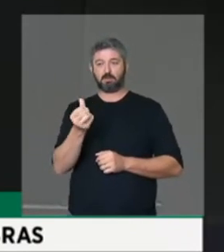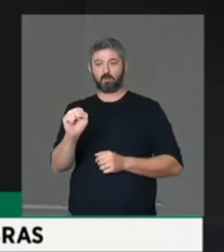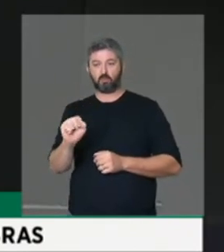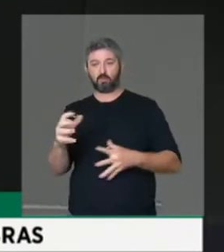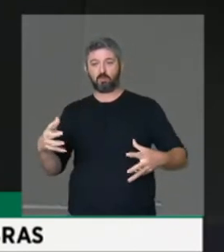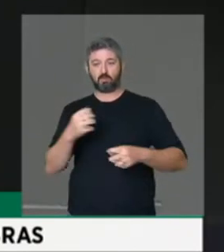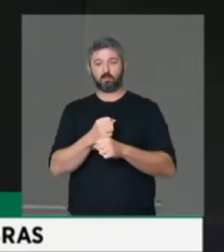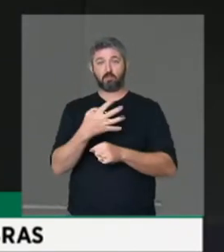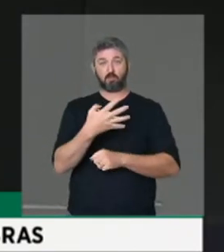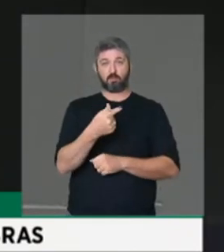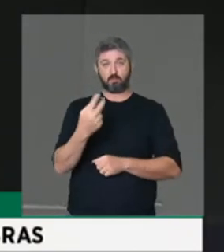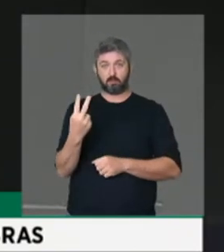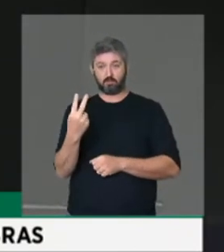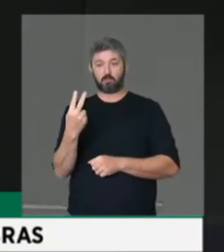SENHORES LÍDERES, . -- [DEPUTADO]: ESTÁ